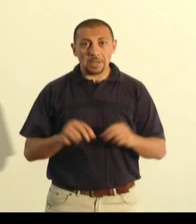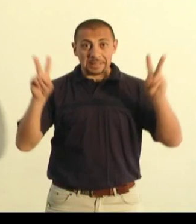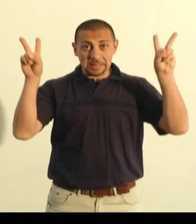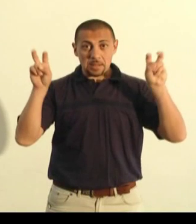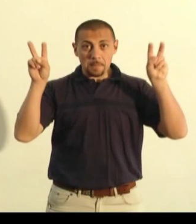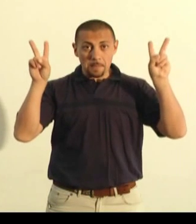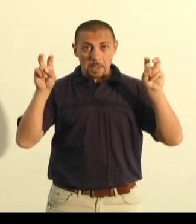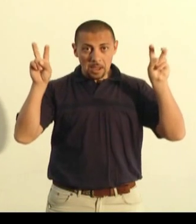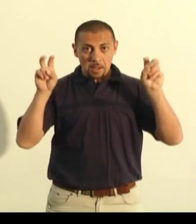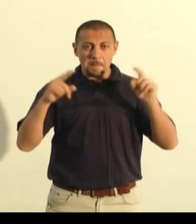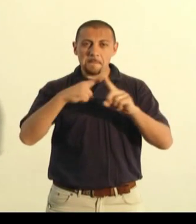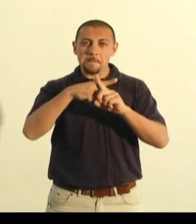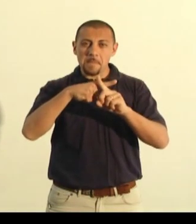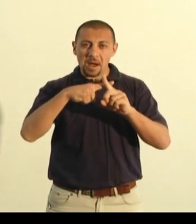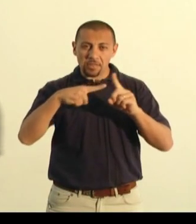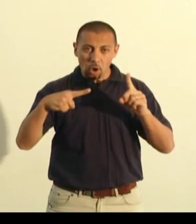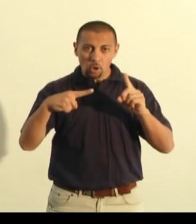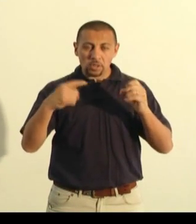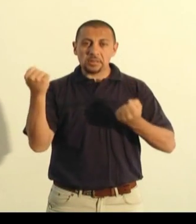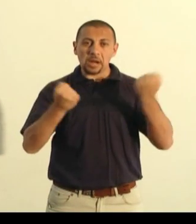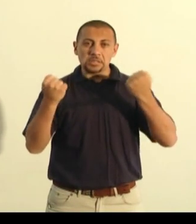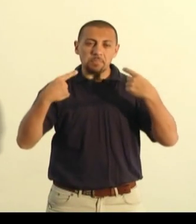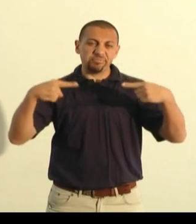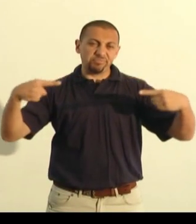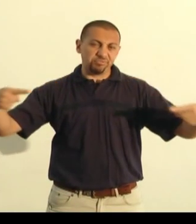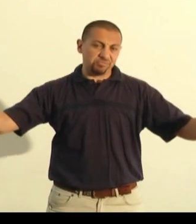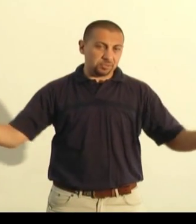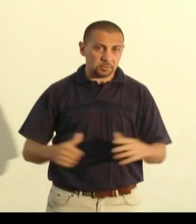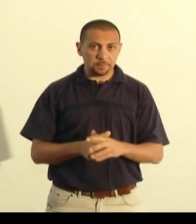TEMA DIFERENTES MEDIOS DE TRANSPORTE